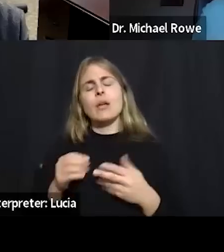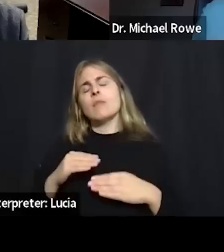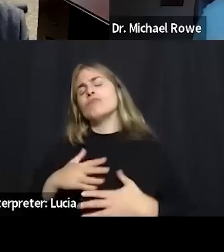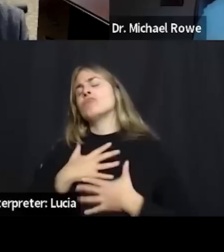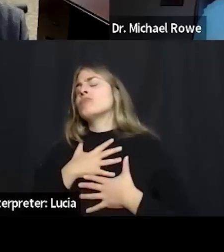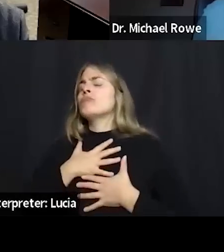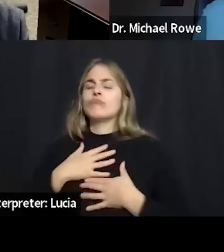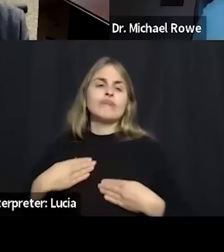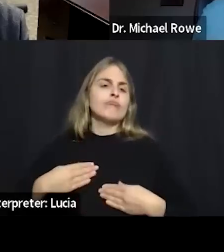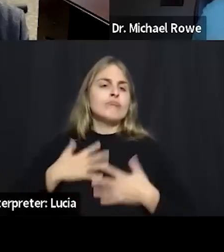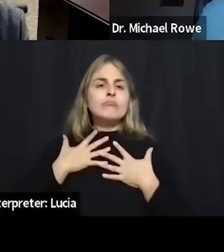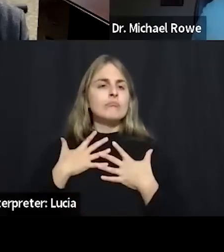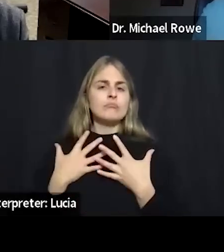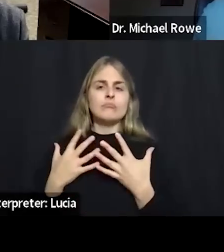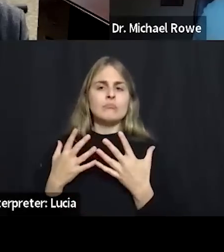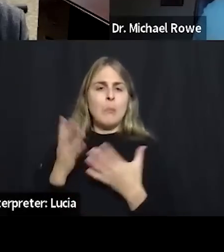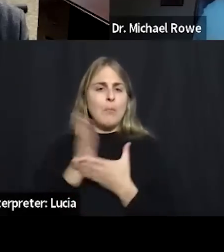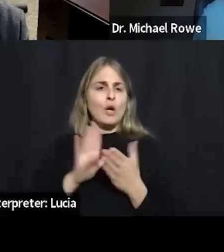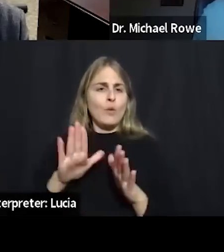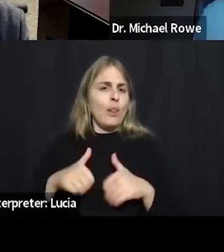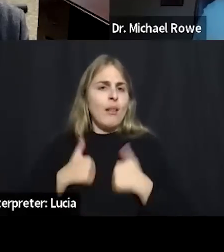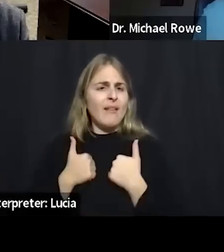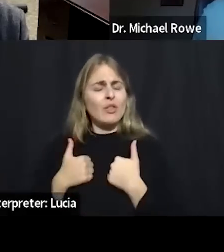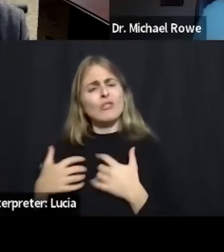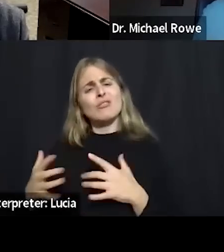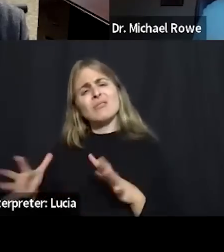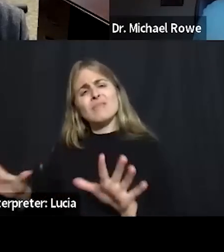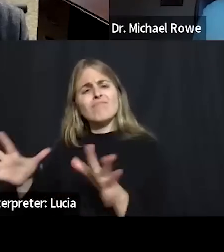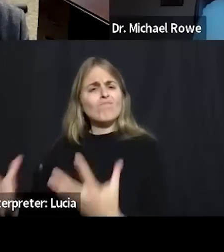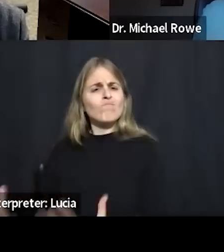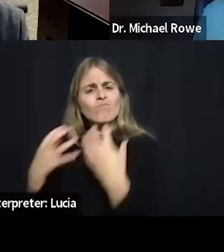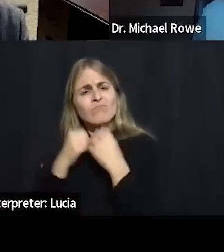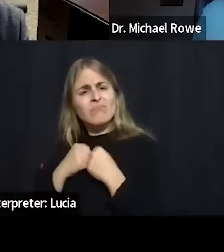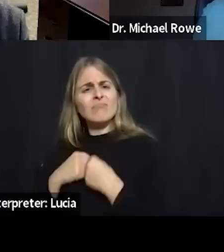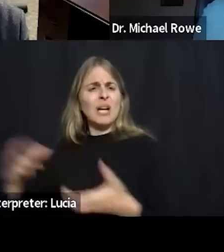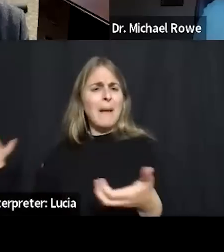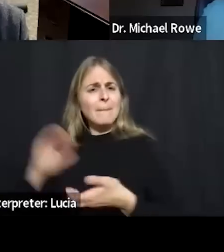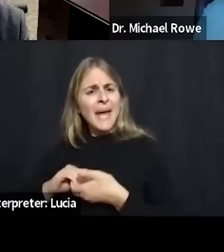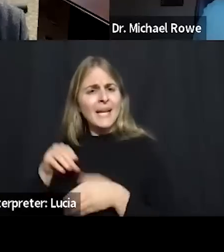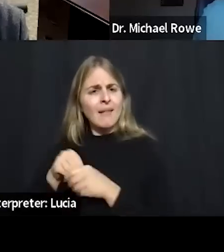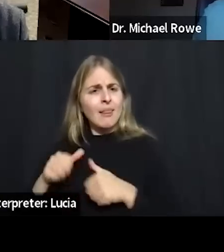y ser grandes compañeros. Así que creo que necesitamos pensar